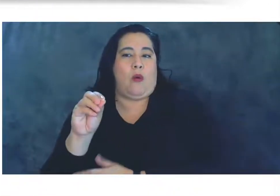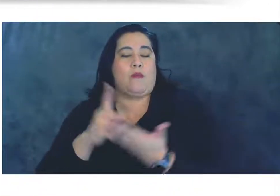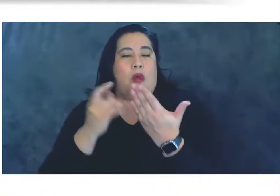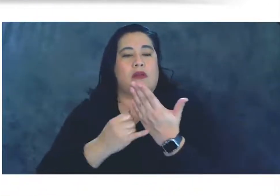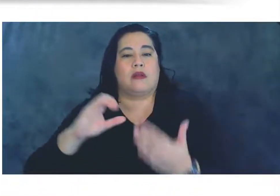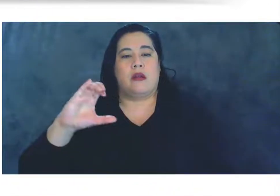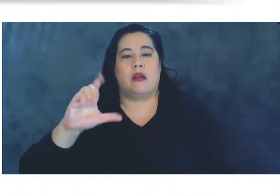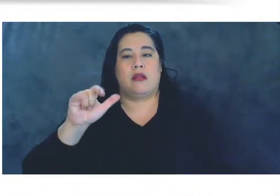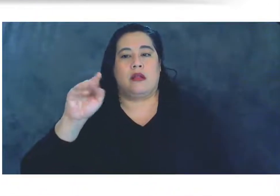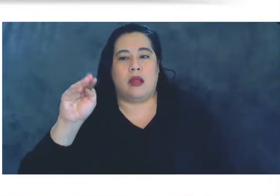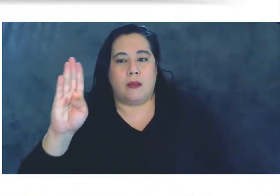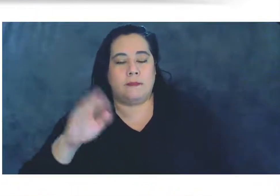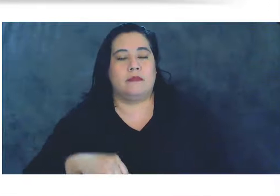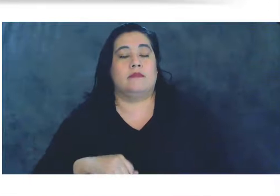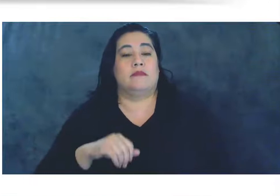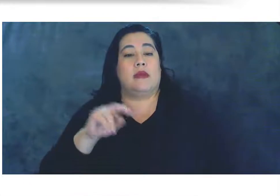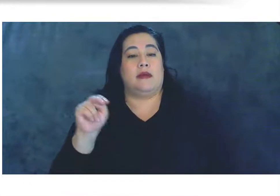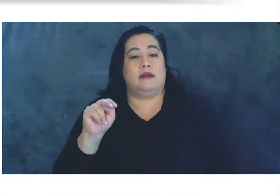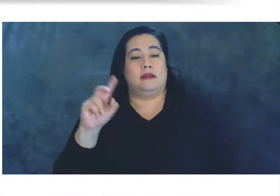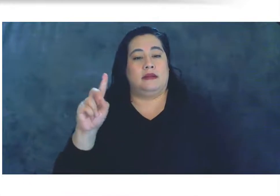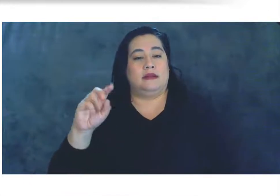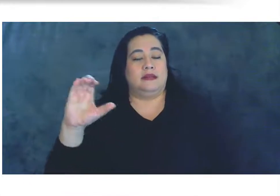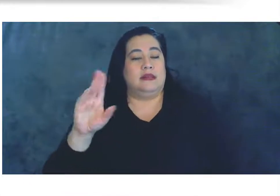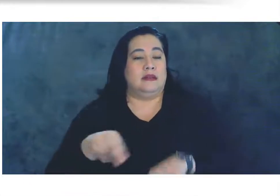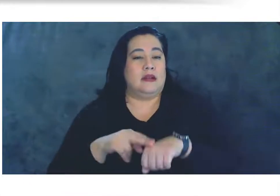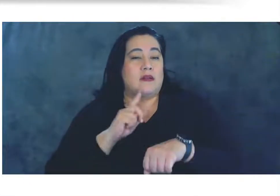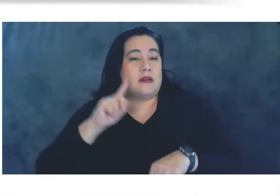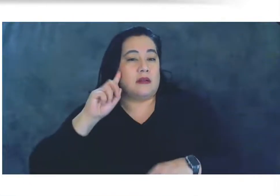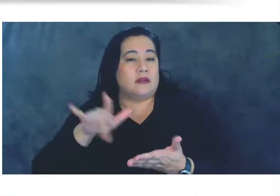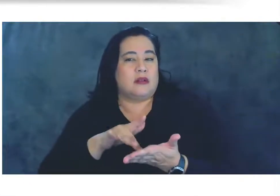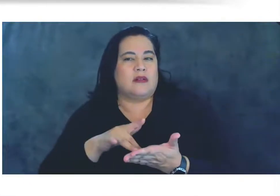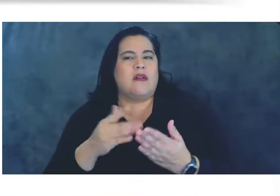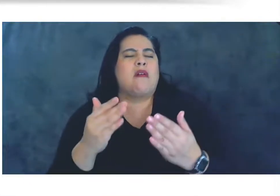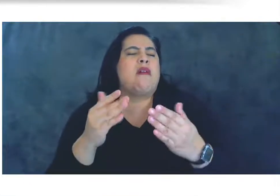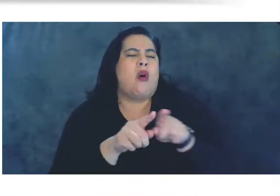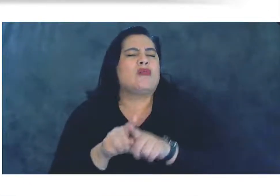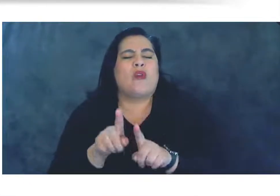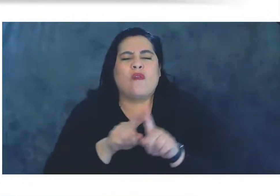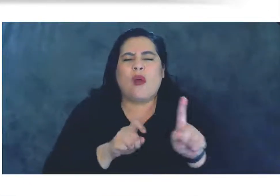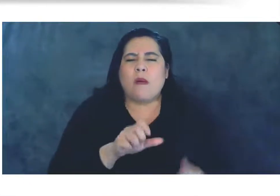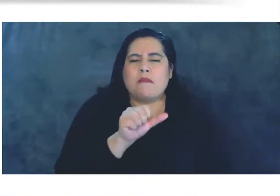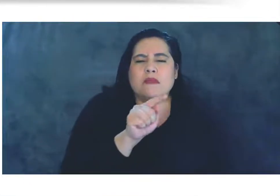el National Deaf Center. También incluye recursos de Street Leverage y varias otras ...